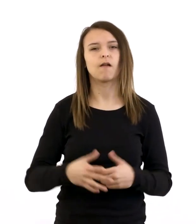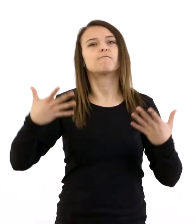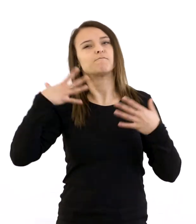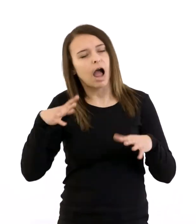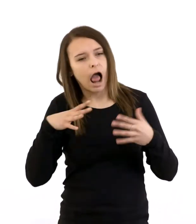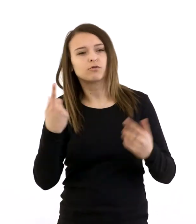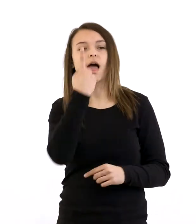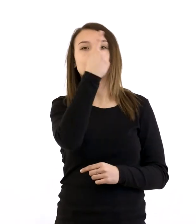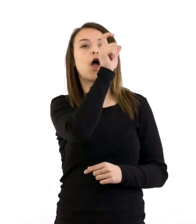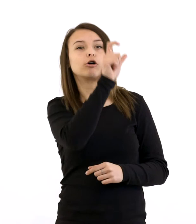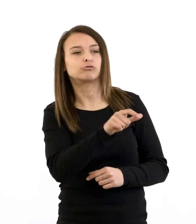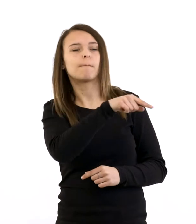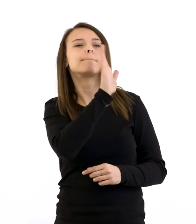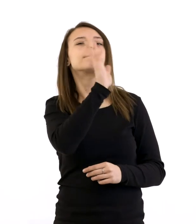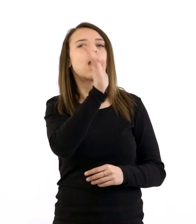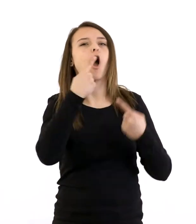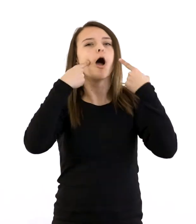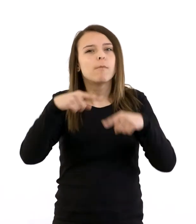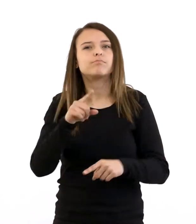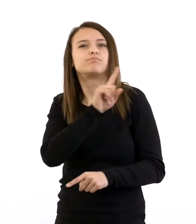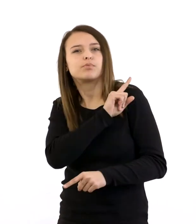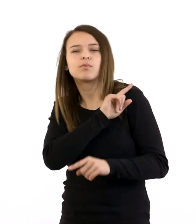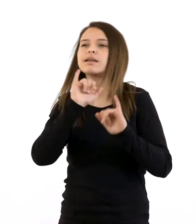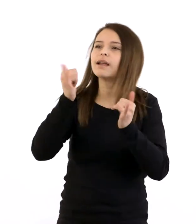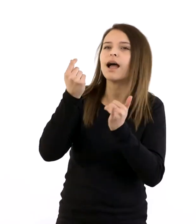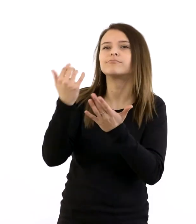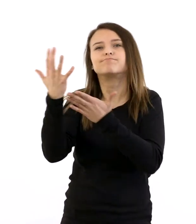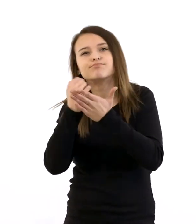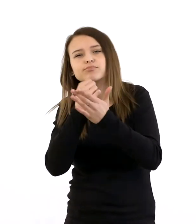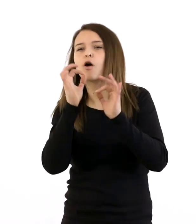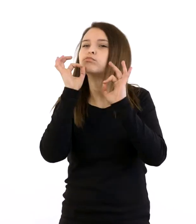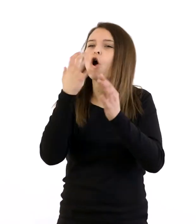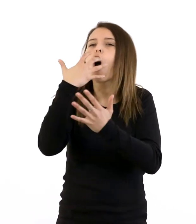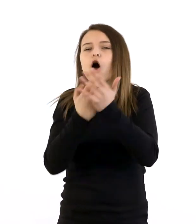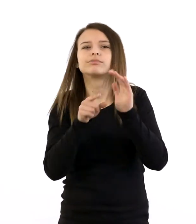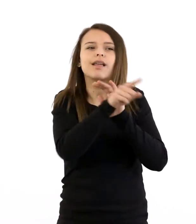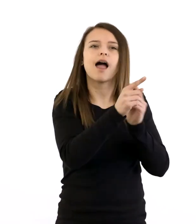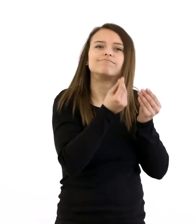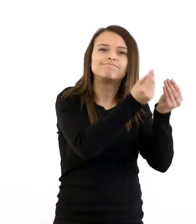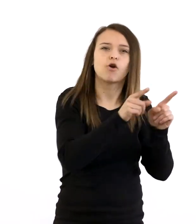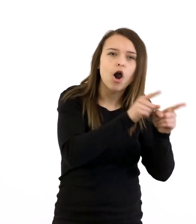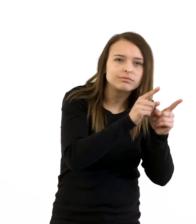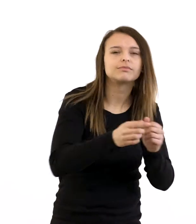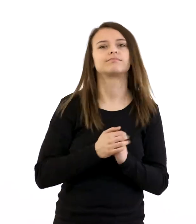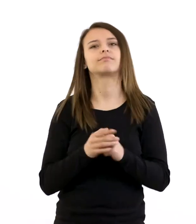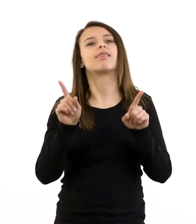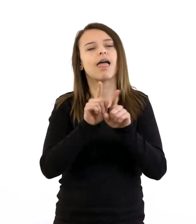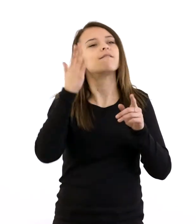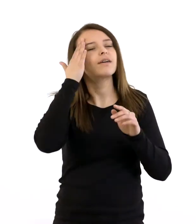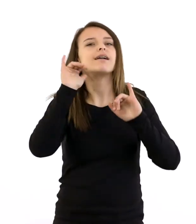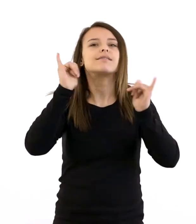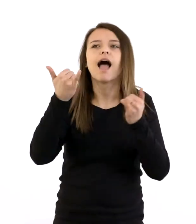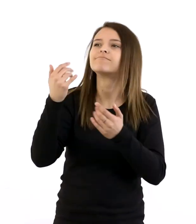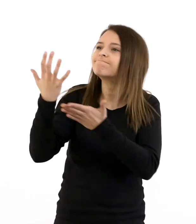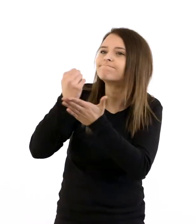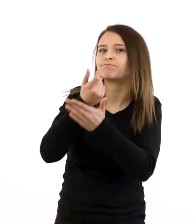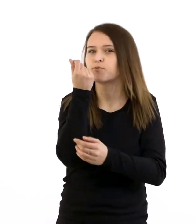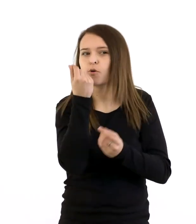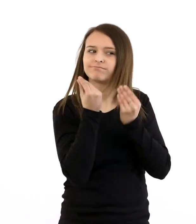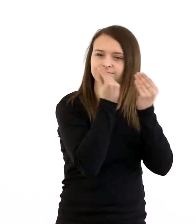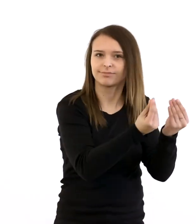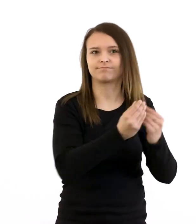Warto, by w organizacji była osoba, która będzie dbała o dobór źródeł finansowania najkorzystniejszych dla organizacji oraz będzie potrafiła pozyskać z nich pieniądze.